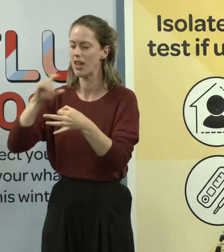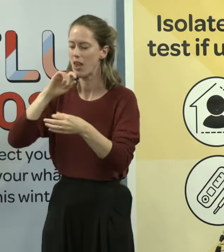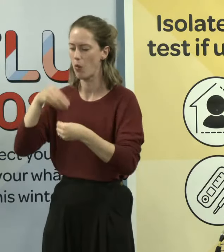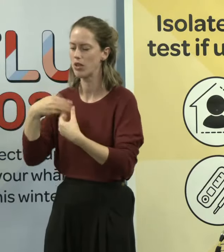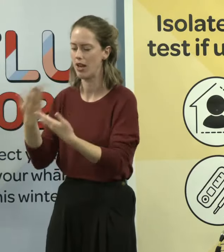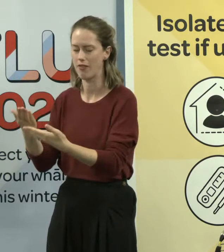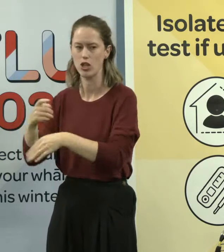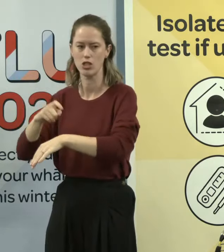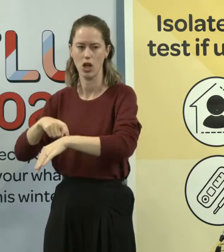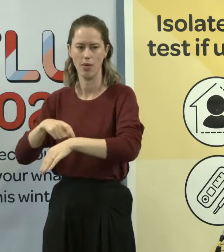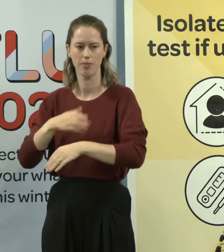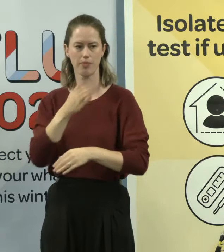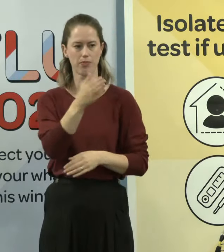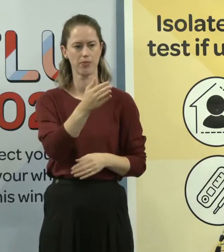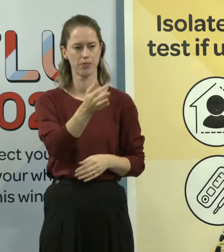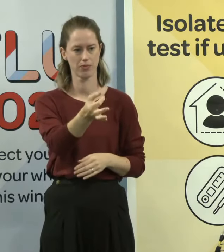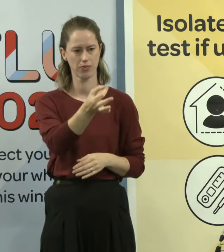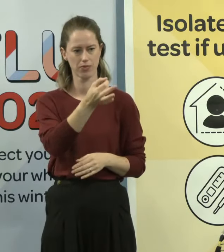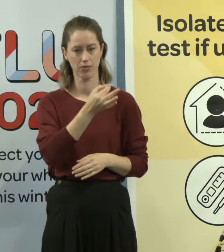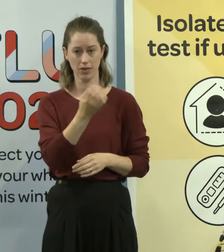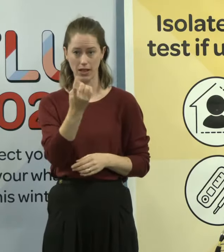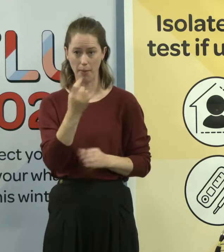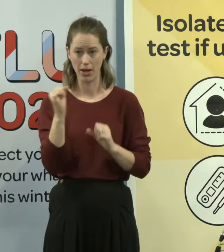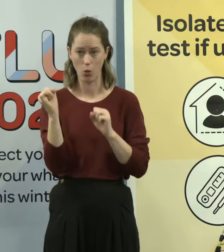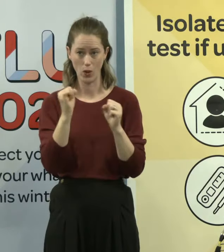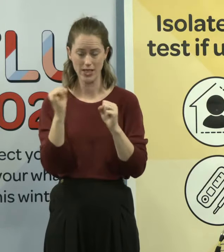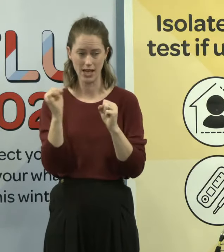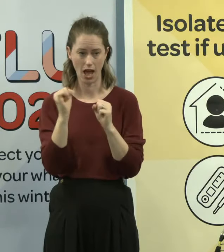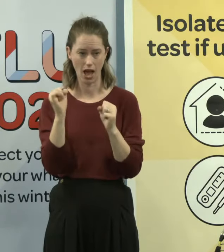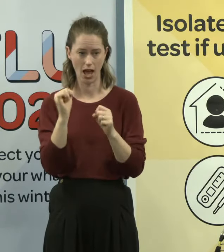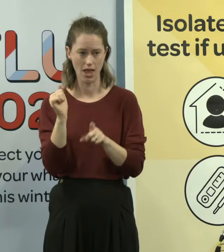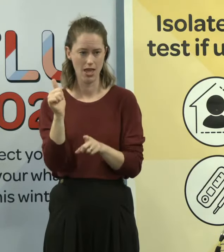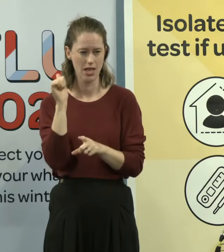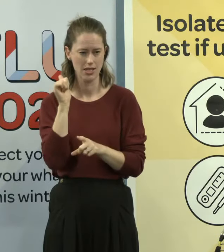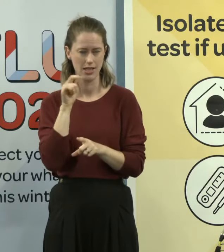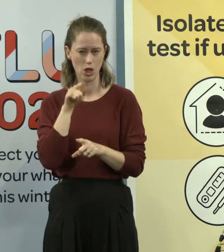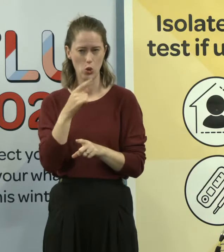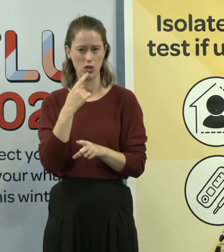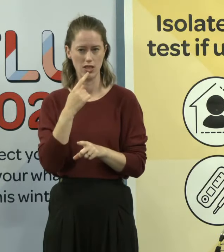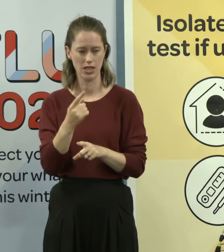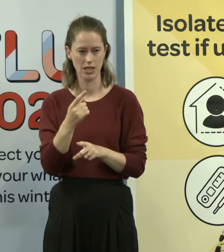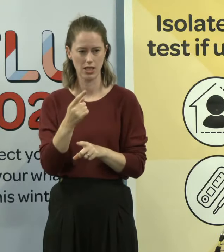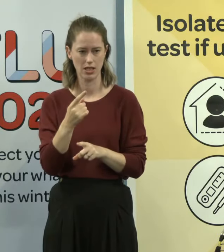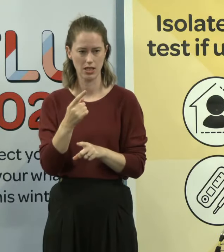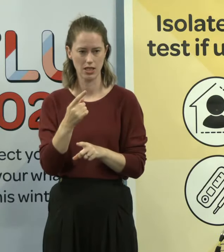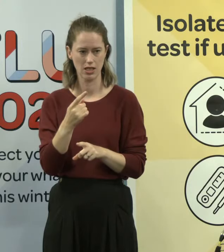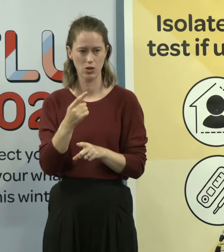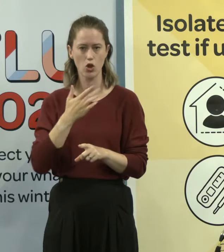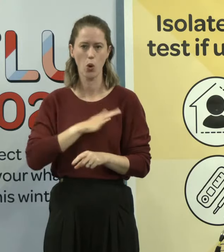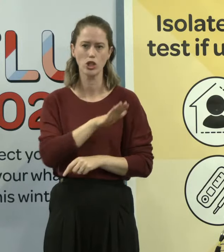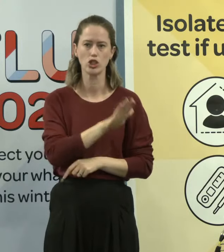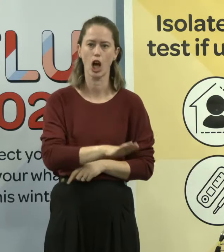nga mahere kia mohio nga tangata